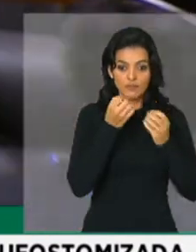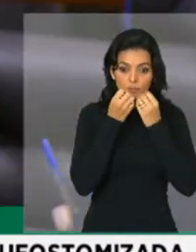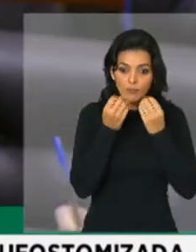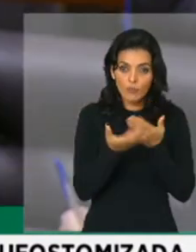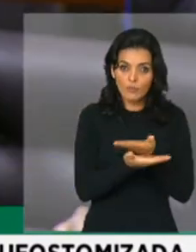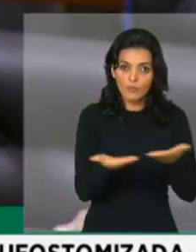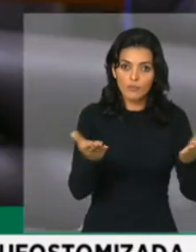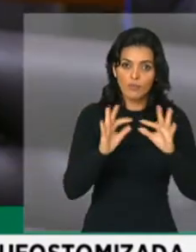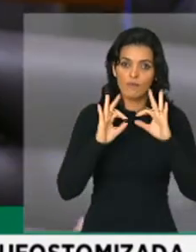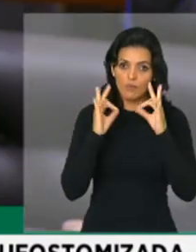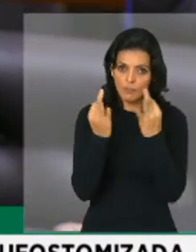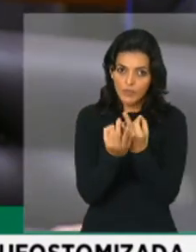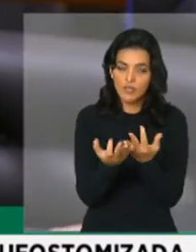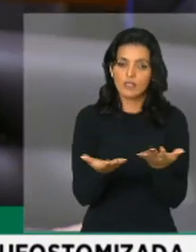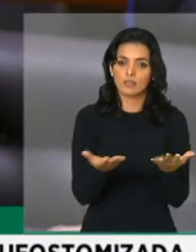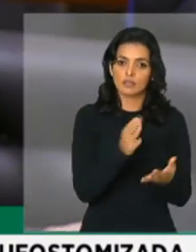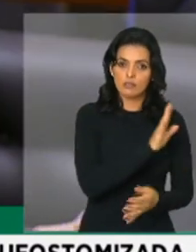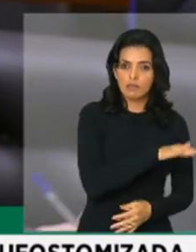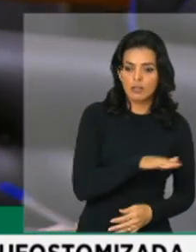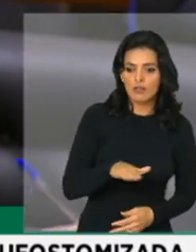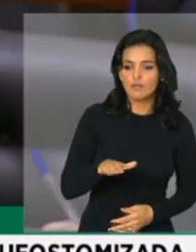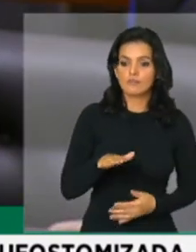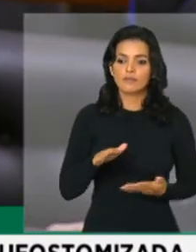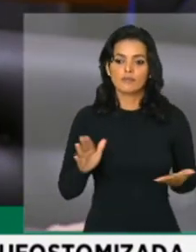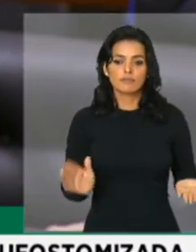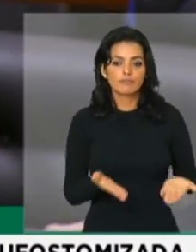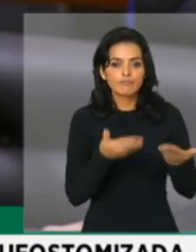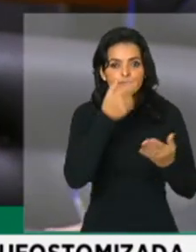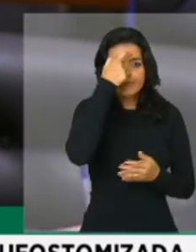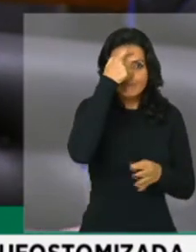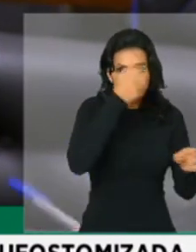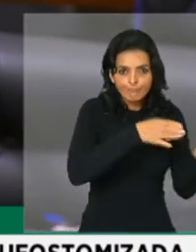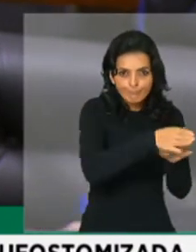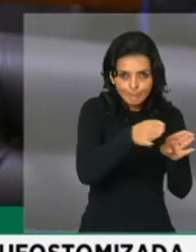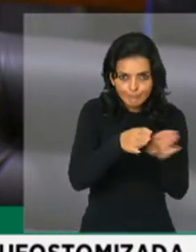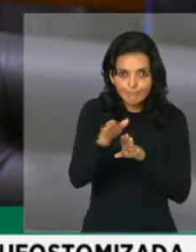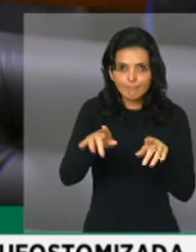DA DISCUSSÃO. -- [PRESIDENTE]: COMO ORIENTA REDE? -- [DEP. JOÊNIA WAPICHANA]: SR. PRESIDENTE, A REDE QUER PARABENIZAR O AUTOR